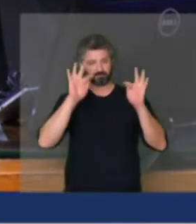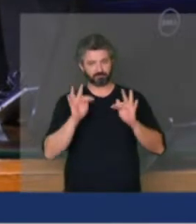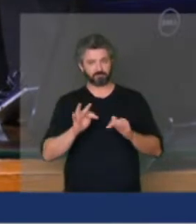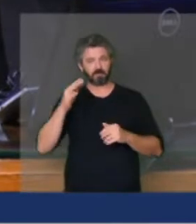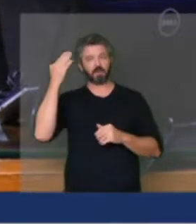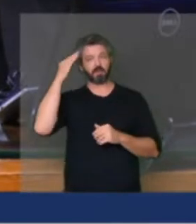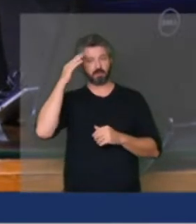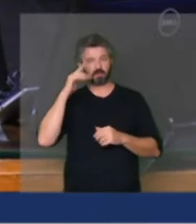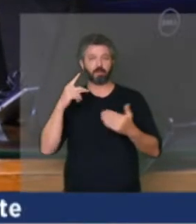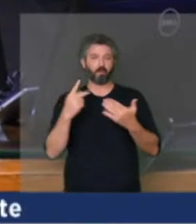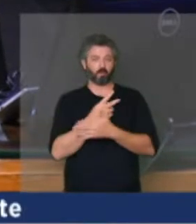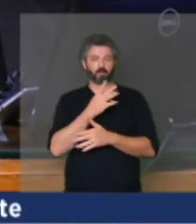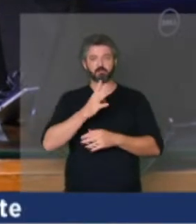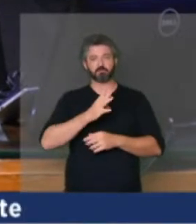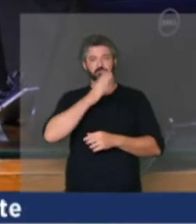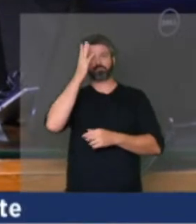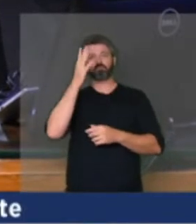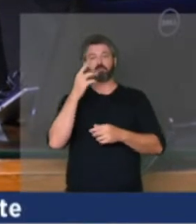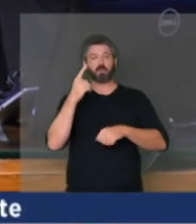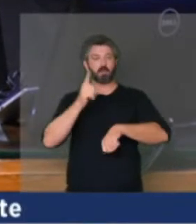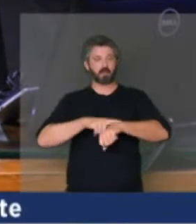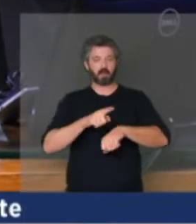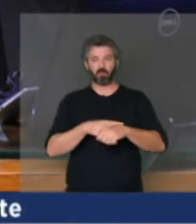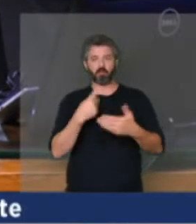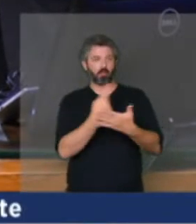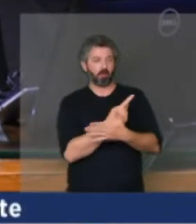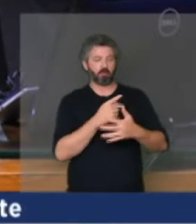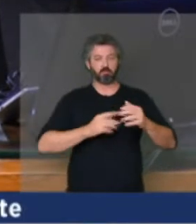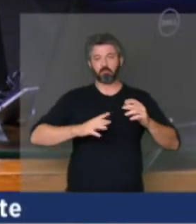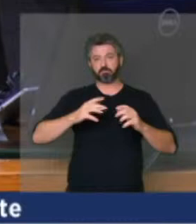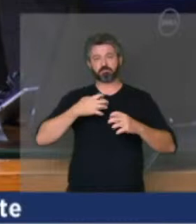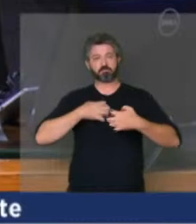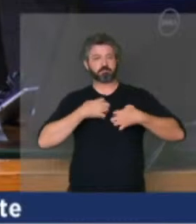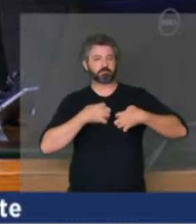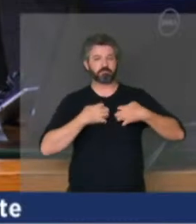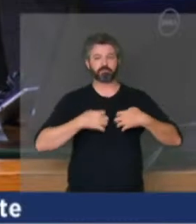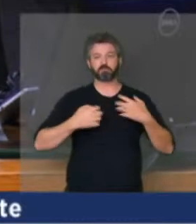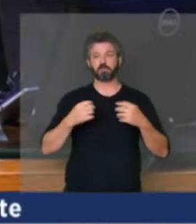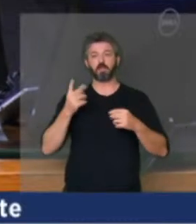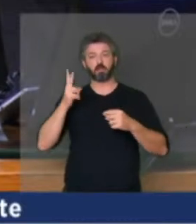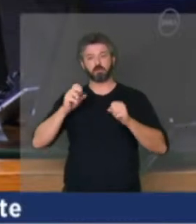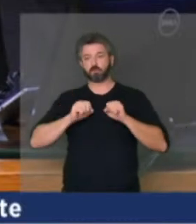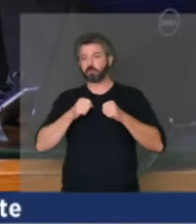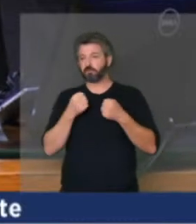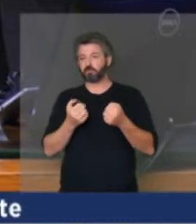SEMPRE ME ESFORÇO DE TRATAR A TODOS E TODAS AQUI COM A MAIS ABSOLUTA URBANIDADE, MESMO NOS MOMENTOS DE DIVERGÊNCIA.